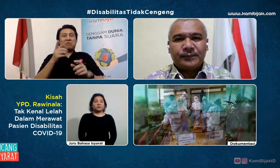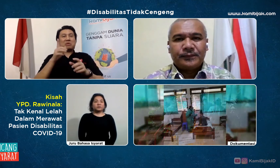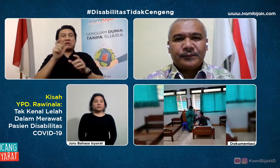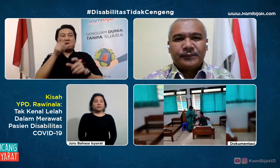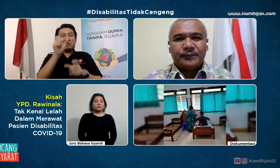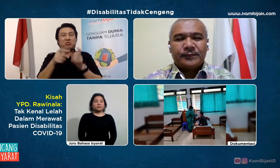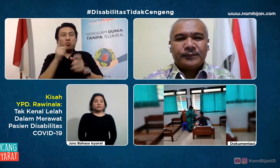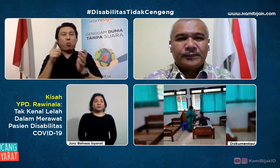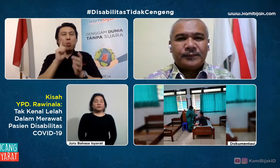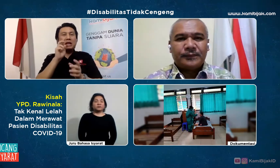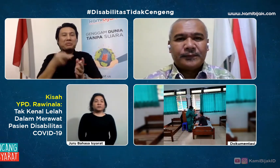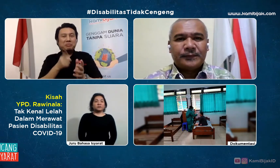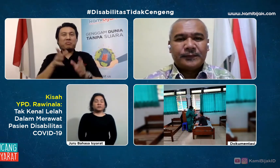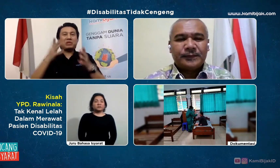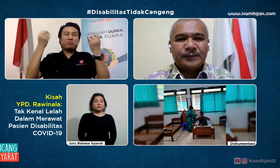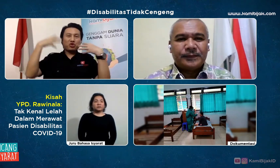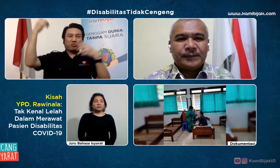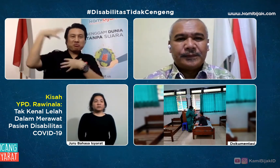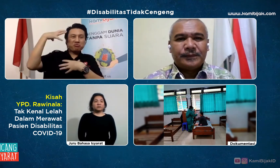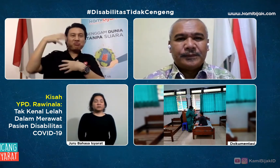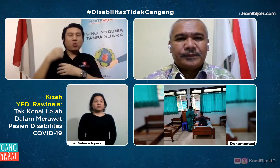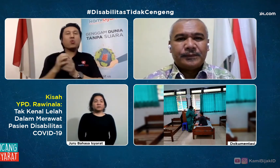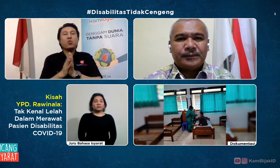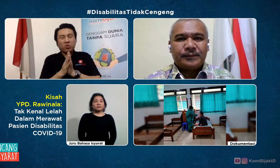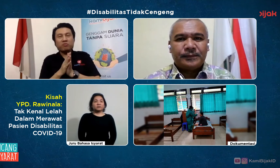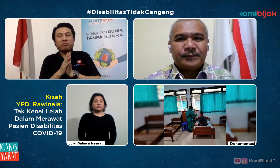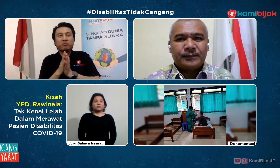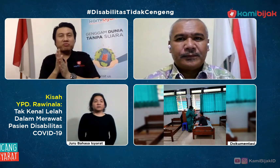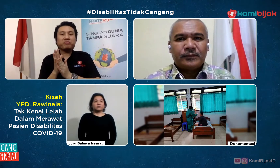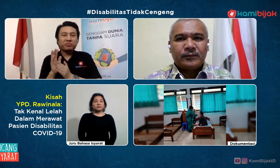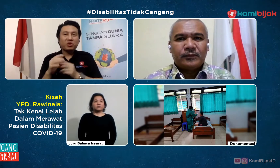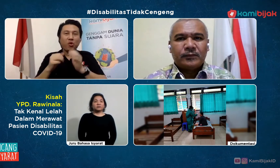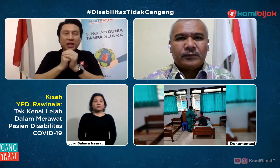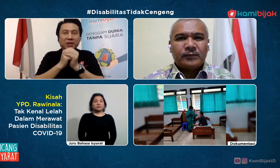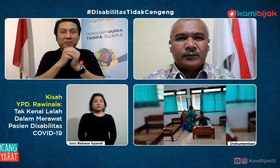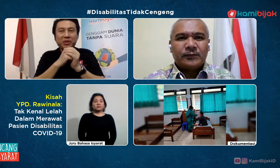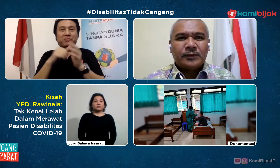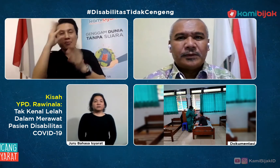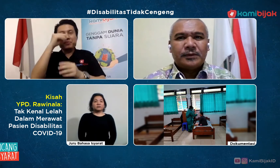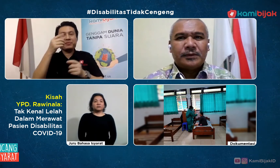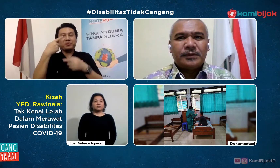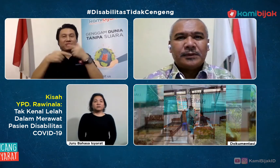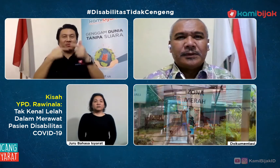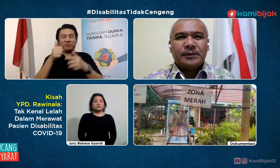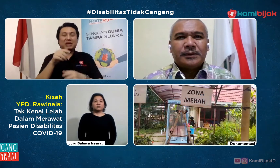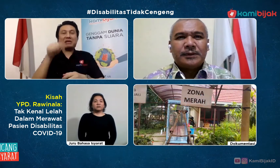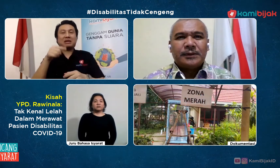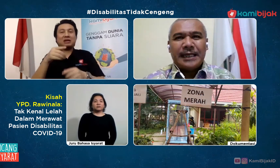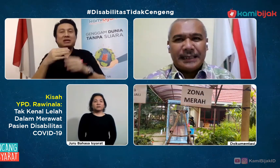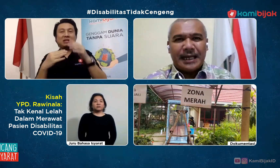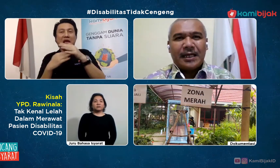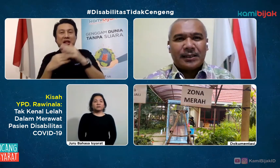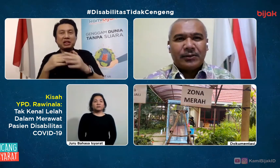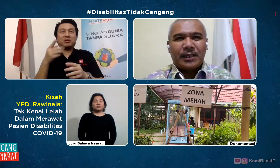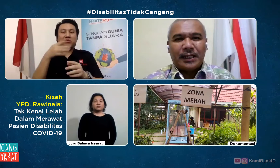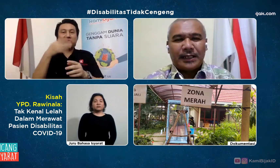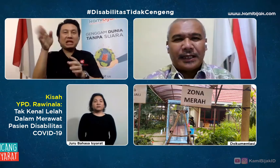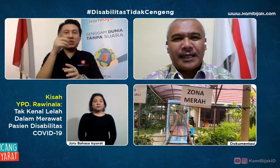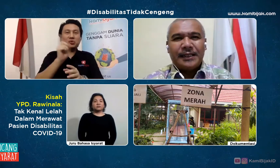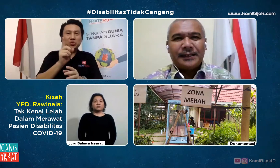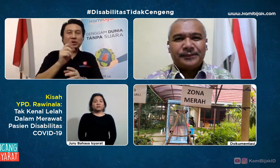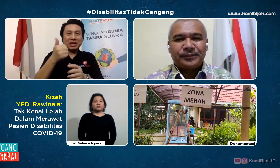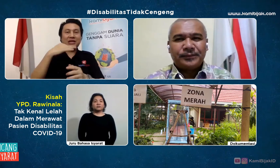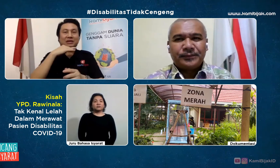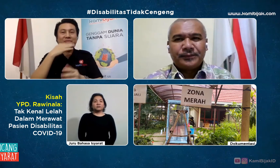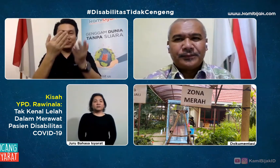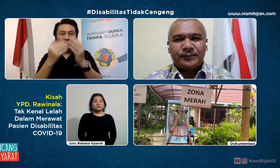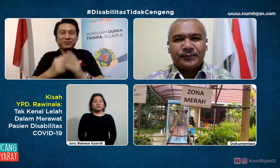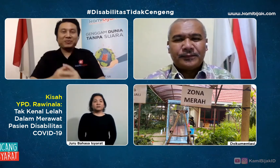Berarti wajib ya untuk jemur jadi biar sehat olahraga, jeda sebentar